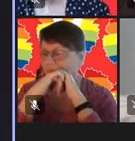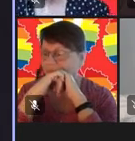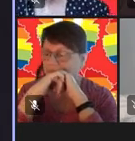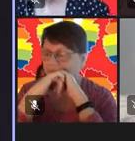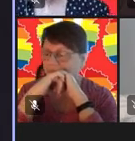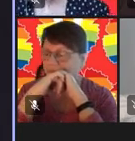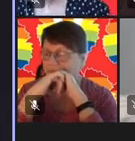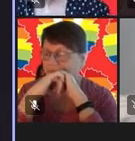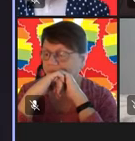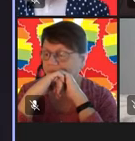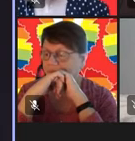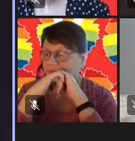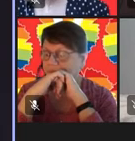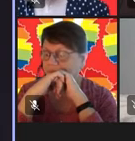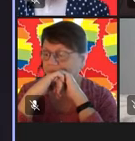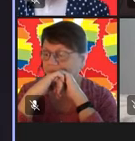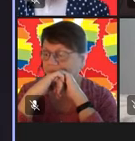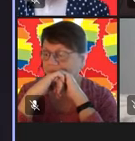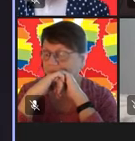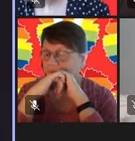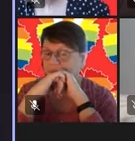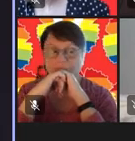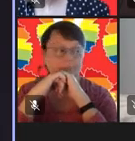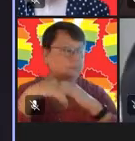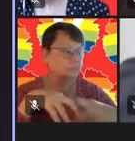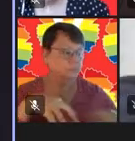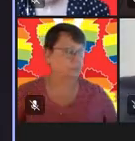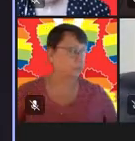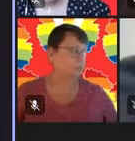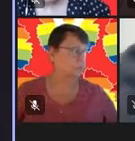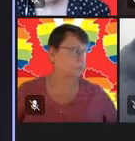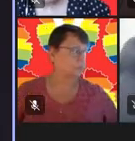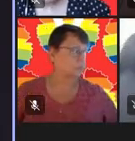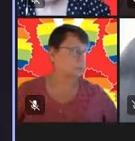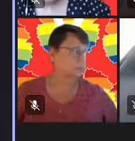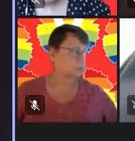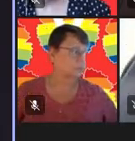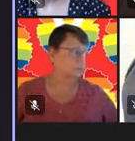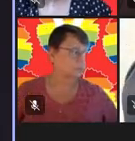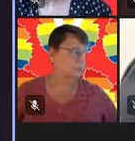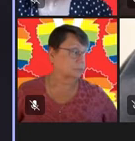Det innebar att vi kallade ju tillväxt Sammanträde kommunfullmäktige sammanträde